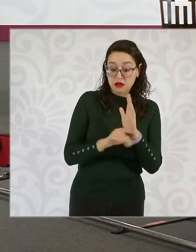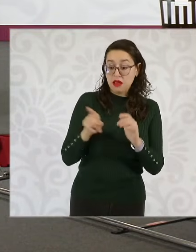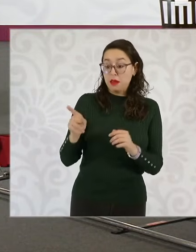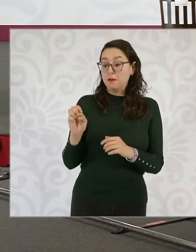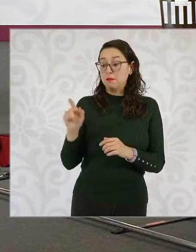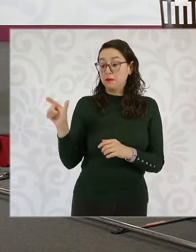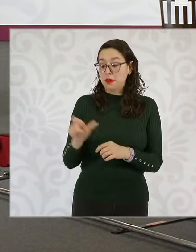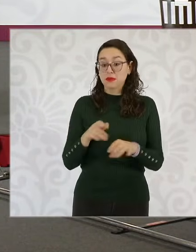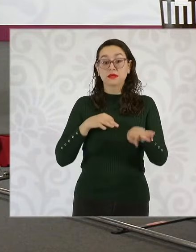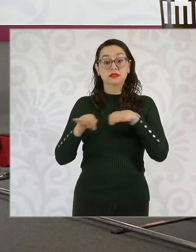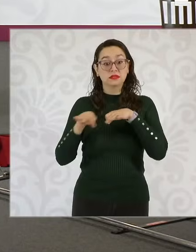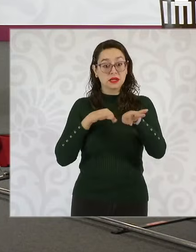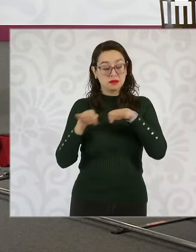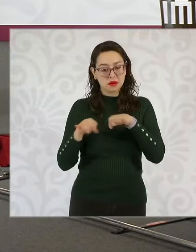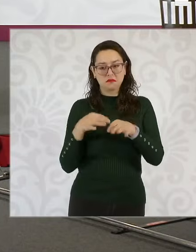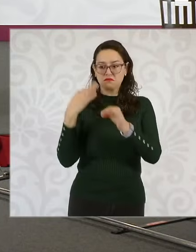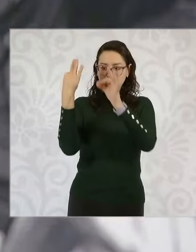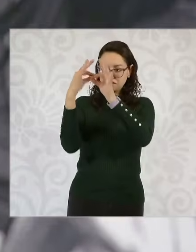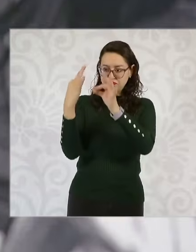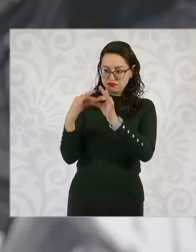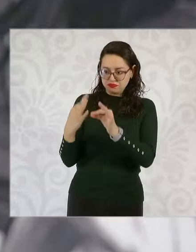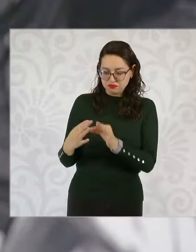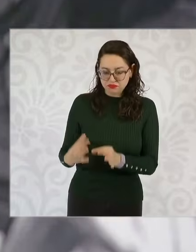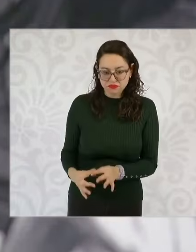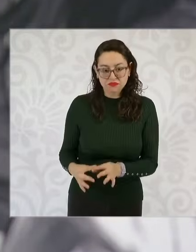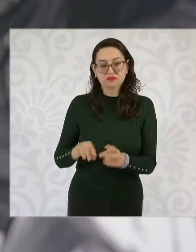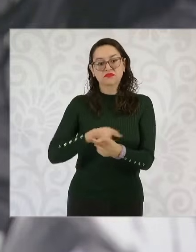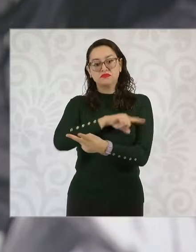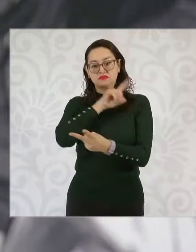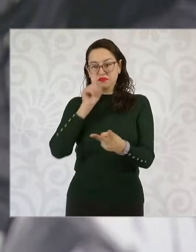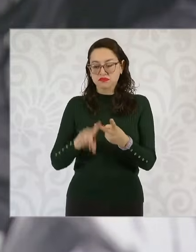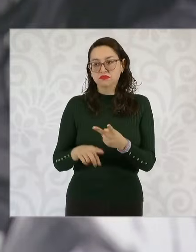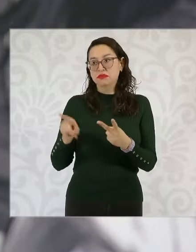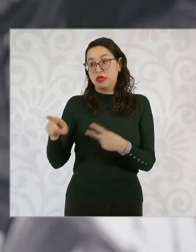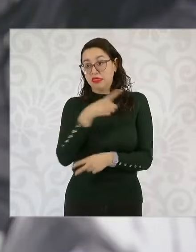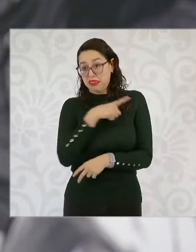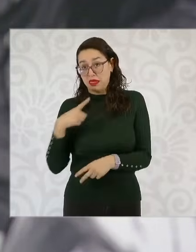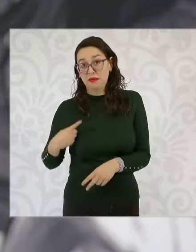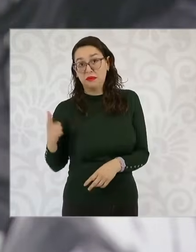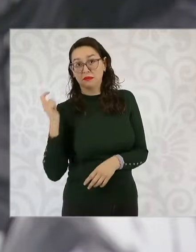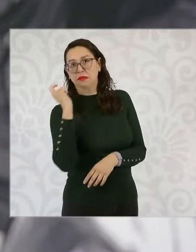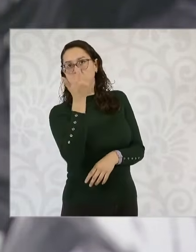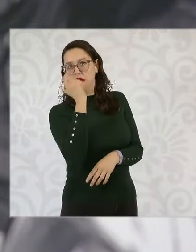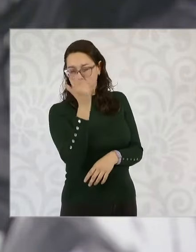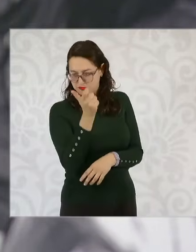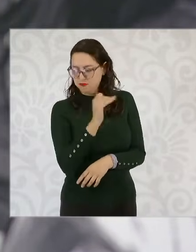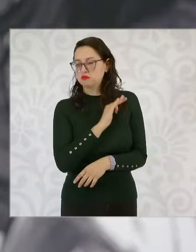las inversiones productivas hacer frente a los pasivos de la empresa y que nos permita garantizar